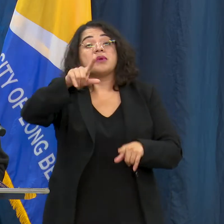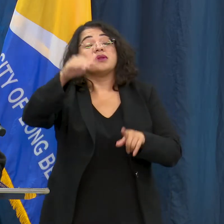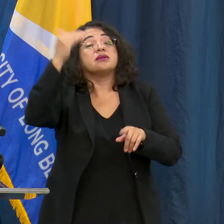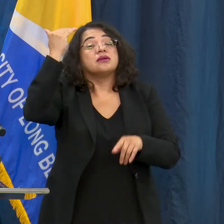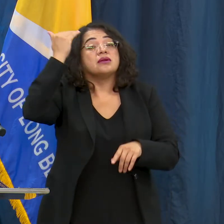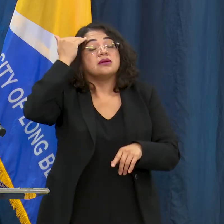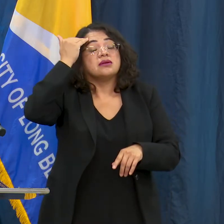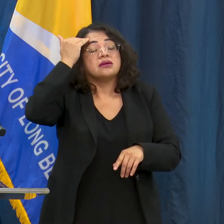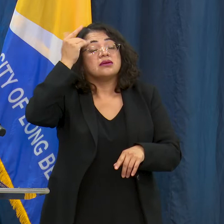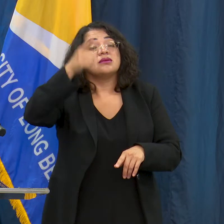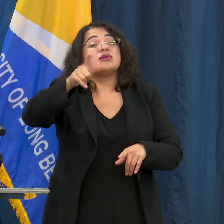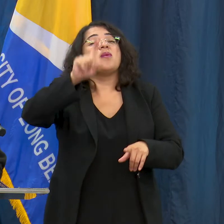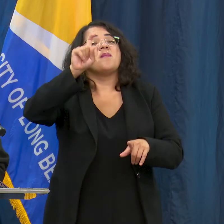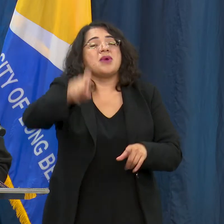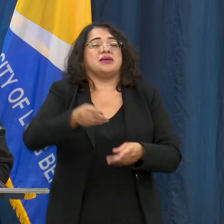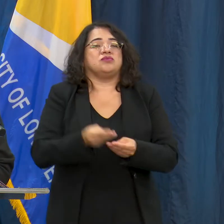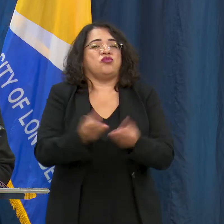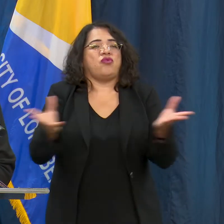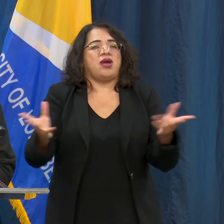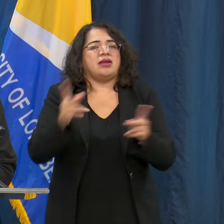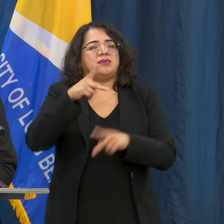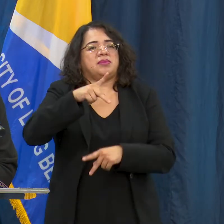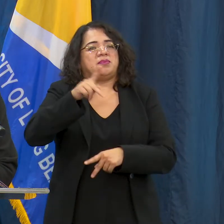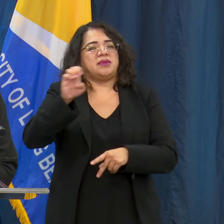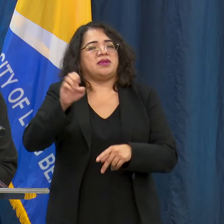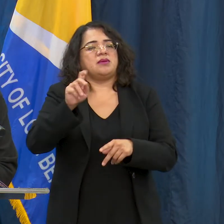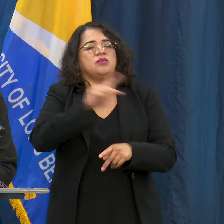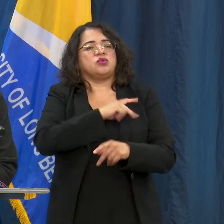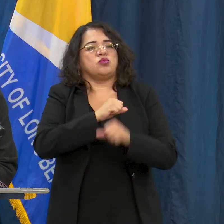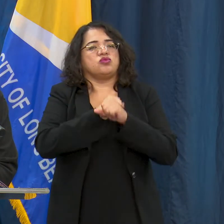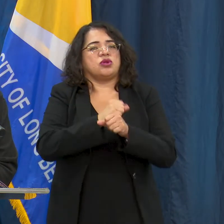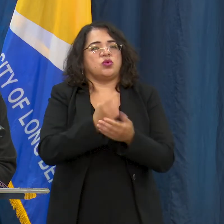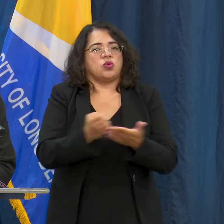cobertura specialis que mantenga nel distance ami ento fisico y que se queda